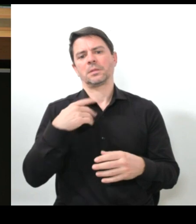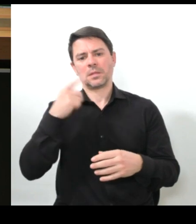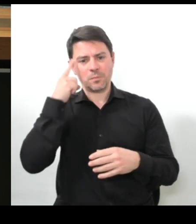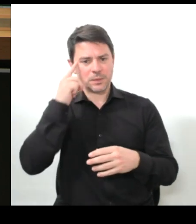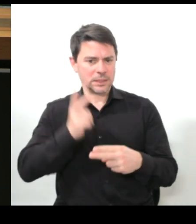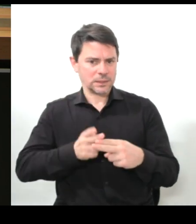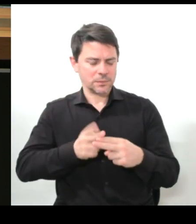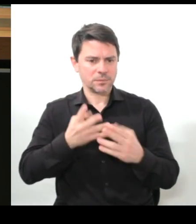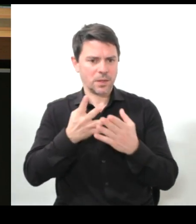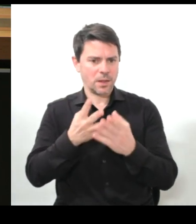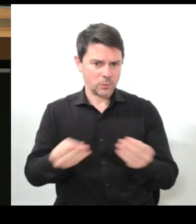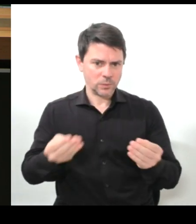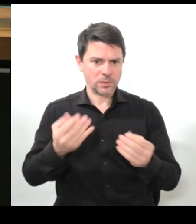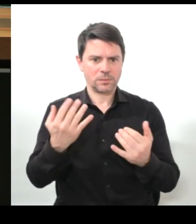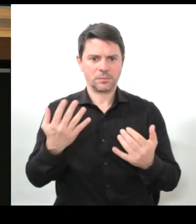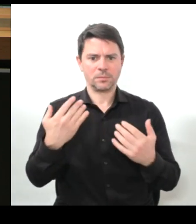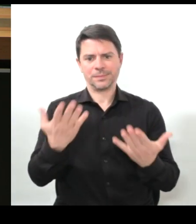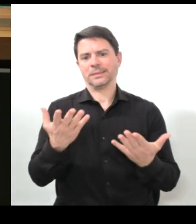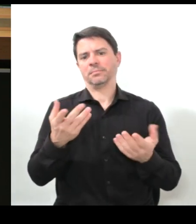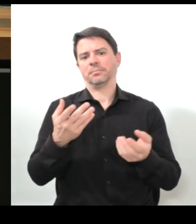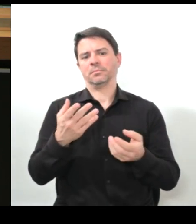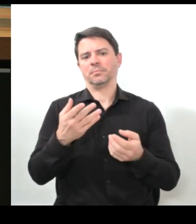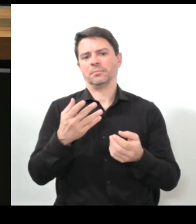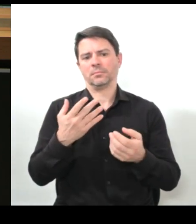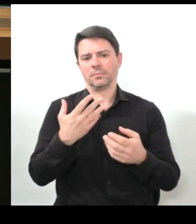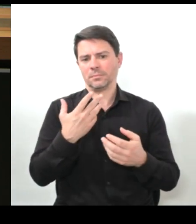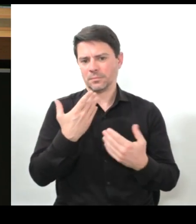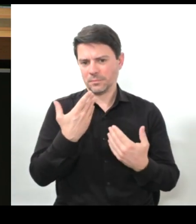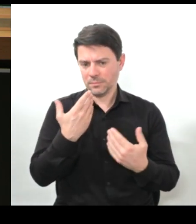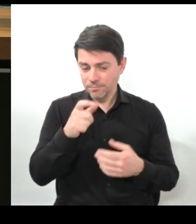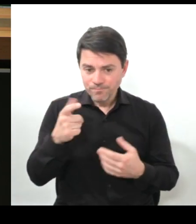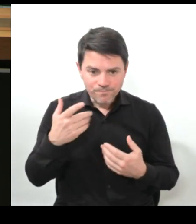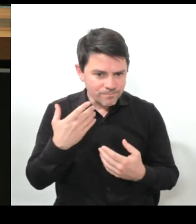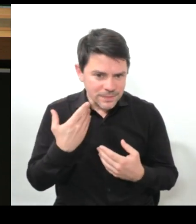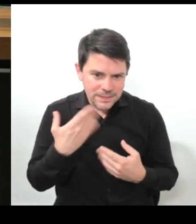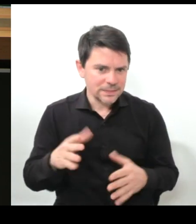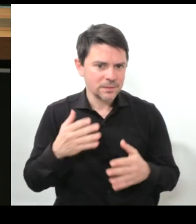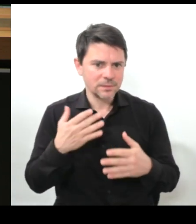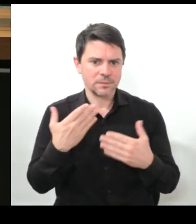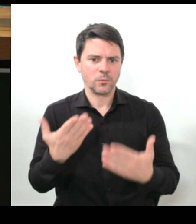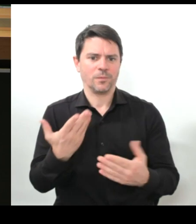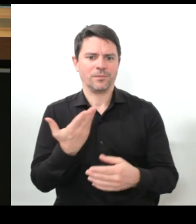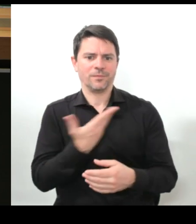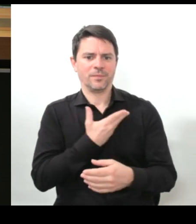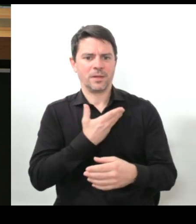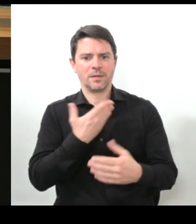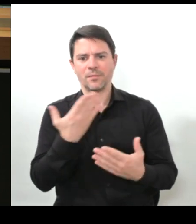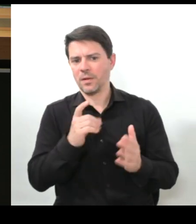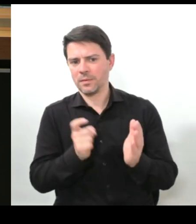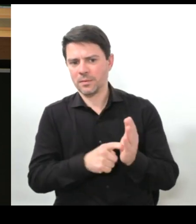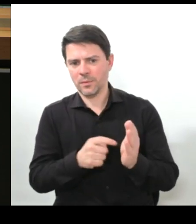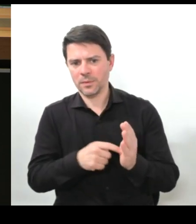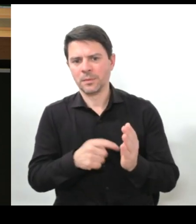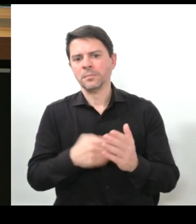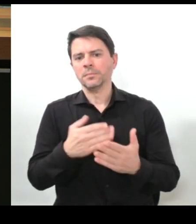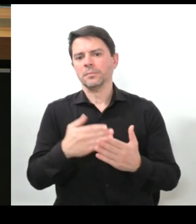kurze Übergangszeit, ein kurzes Übergangsgeld, vielleicht so, wie bei den Senatorinnen und Senatoren? Oder wie bei den Abgeordneten, ein Monate der